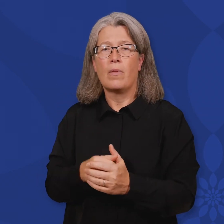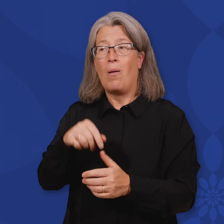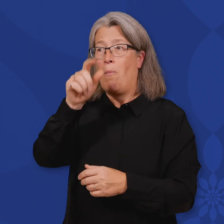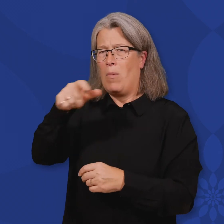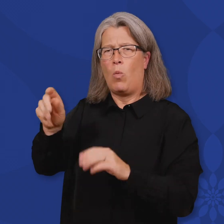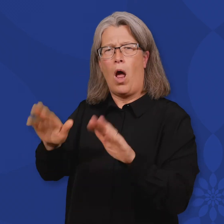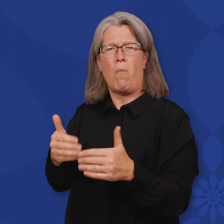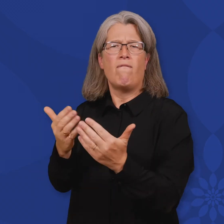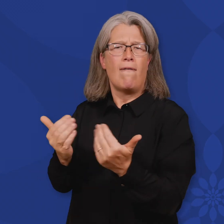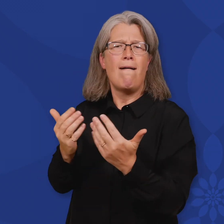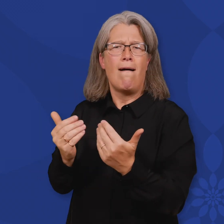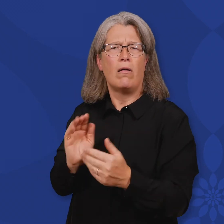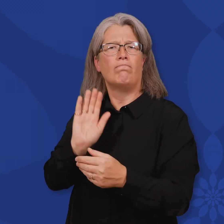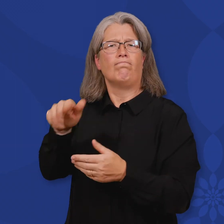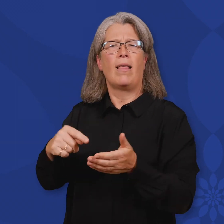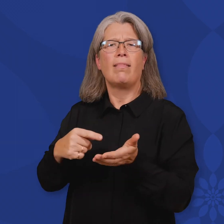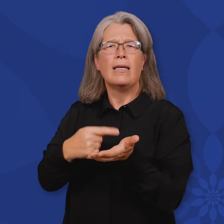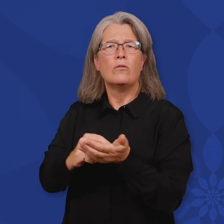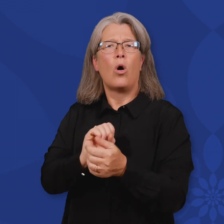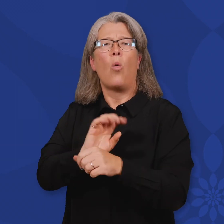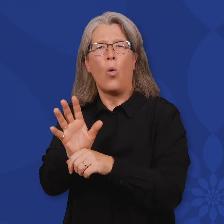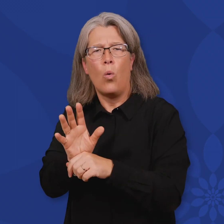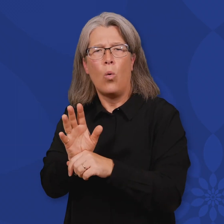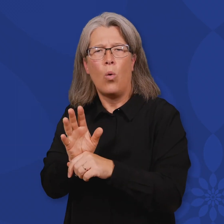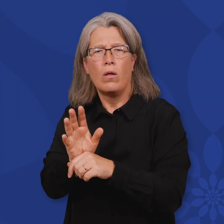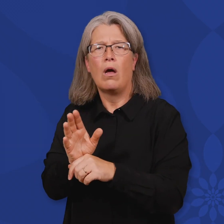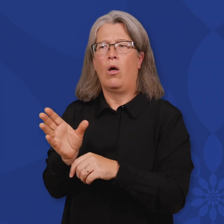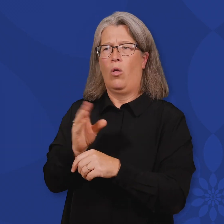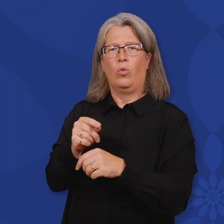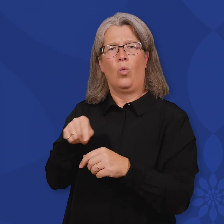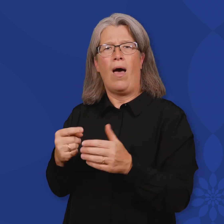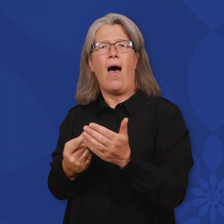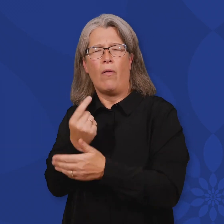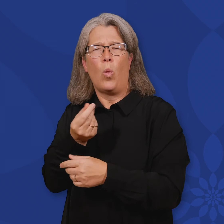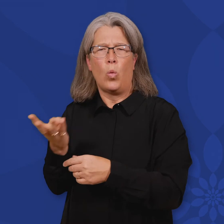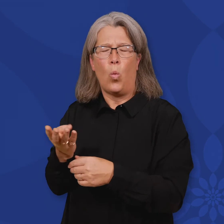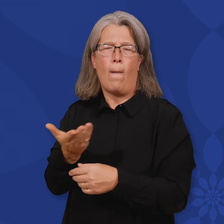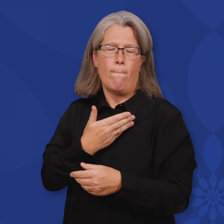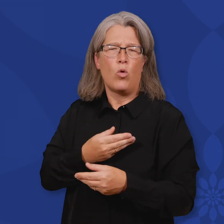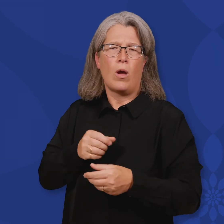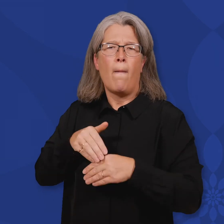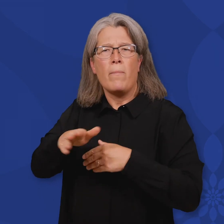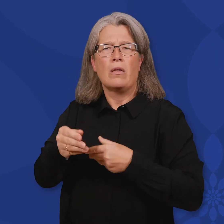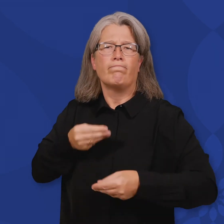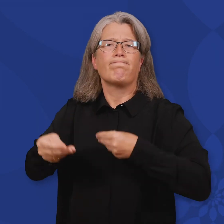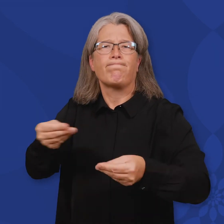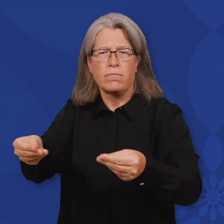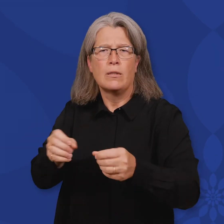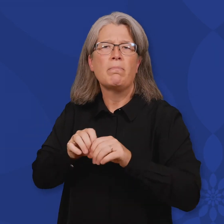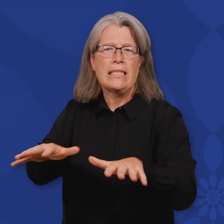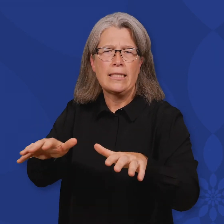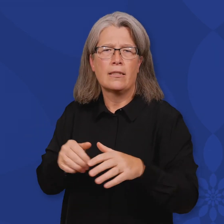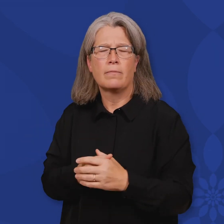Att man väntat med att testa sig har i vissa fall lett till omfattande smittkedjor.